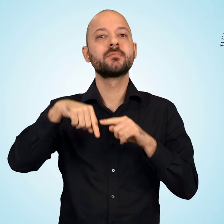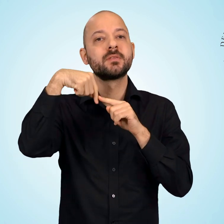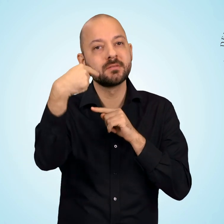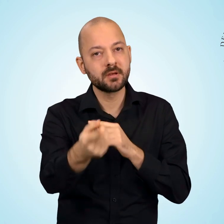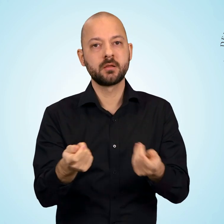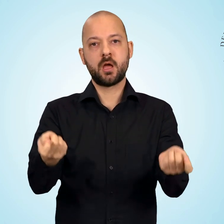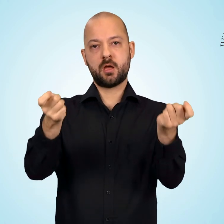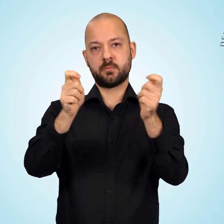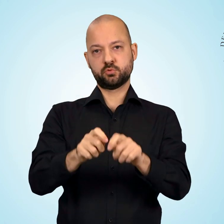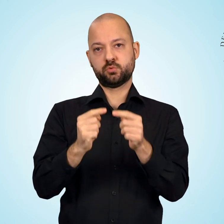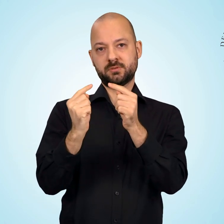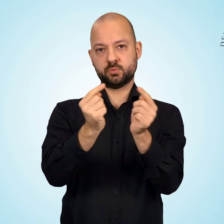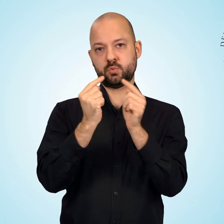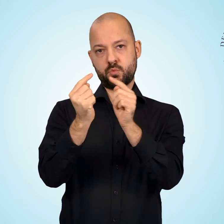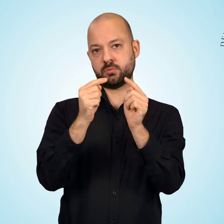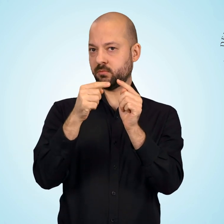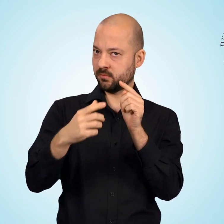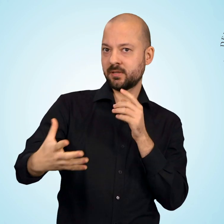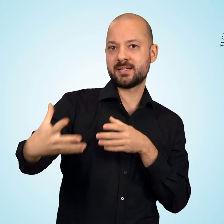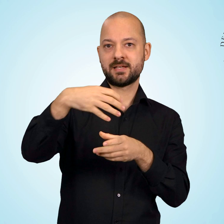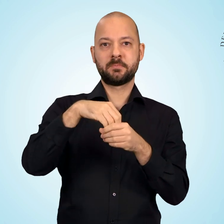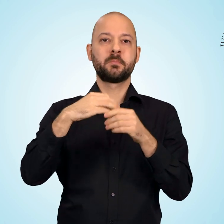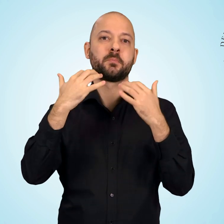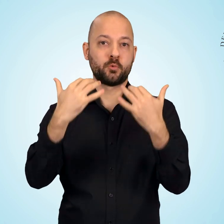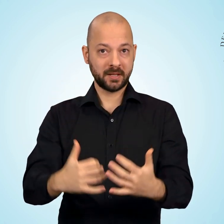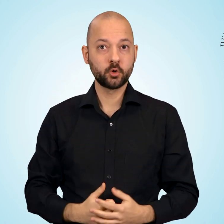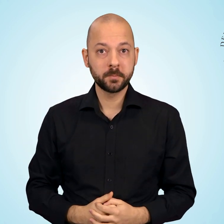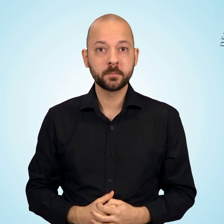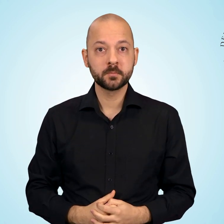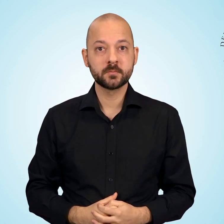Danach wird es eine Abschlussdiskussion mit dem Publikum geben.